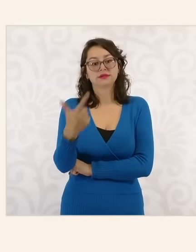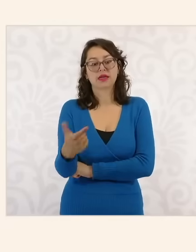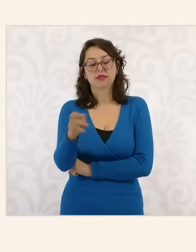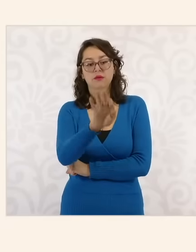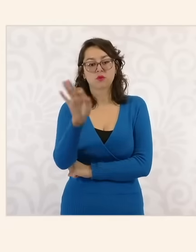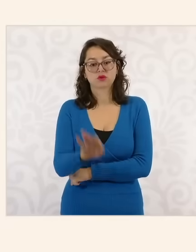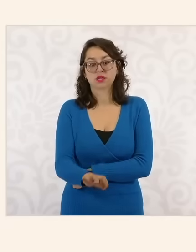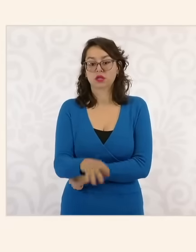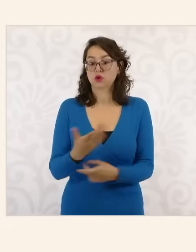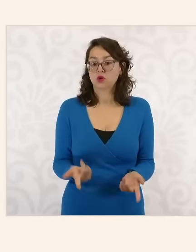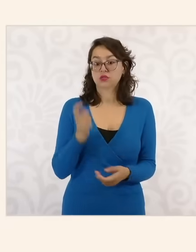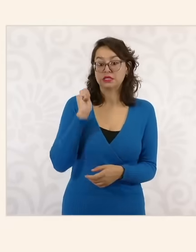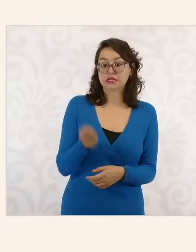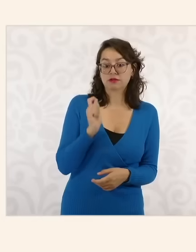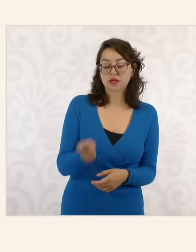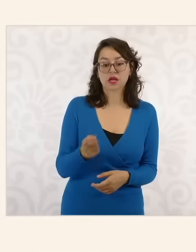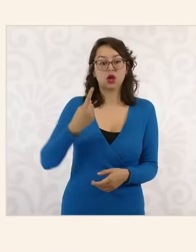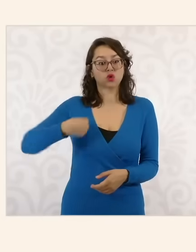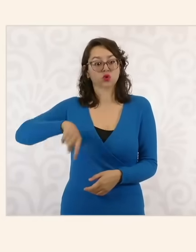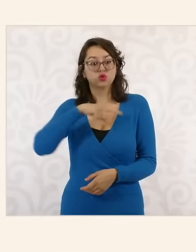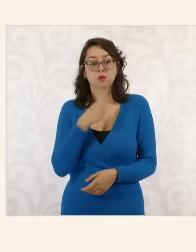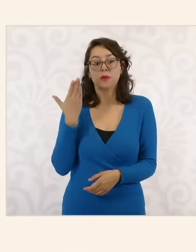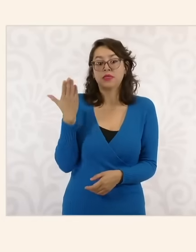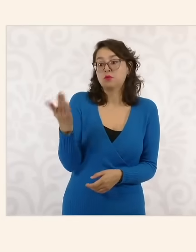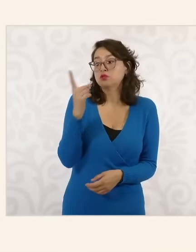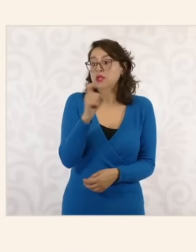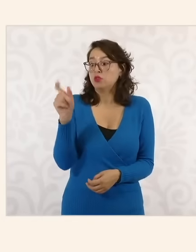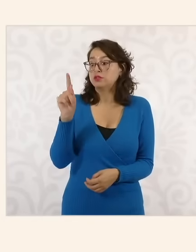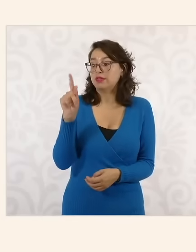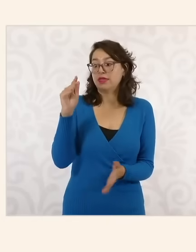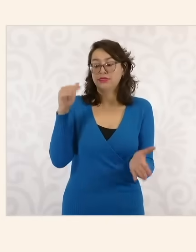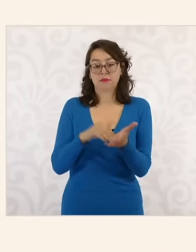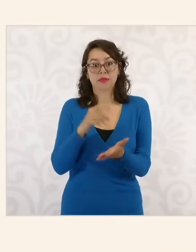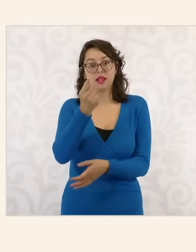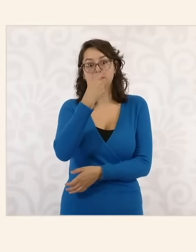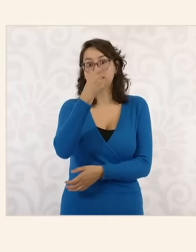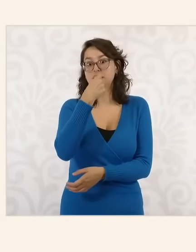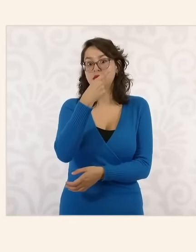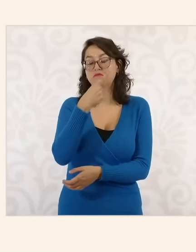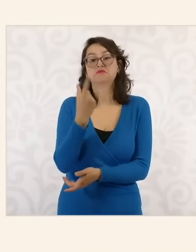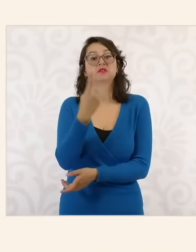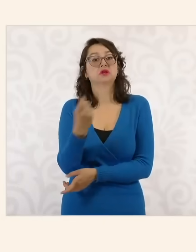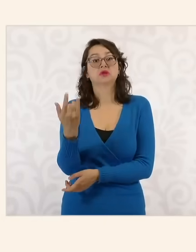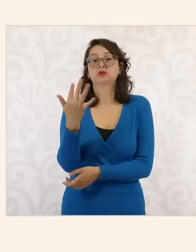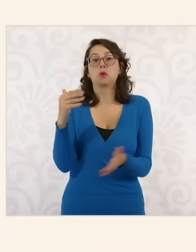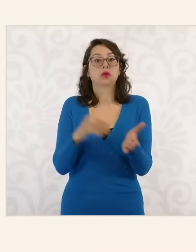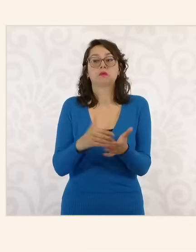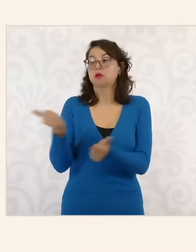pedido. Es decir, les hemos pedido 170.000 piezas y han incumplido prácticamente 150.000 de ellas.